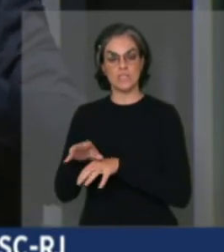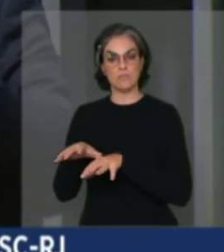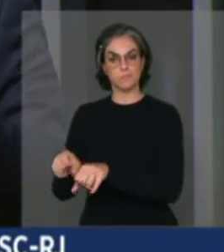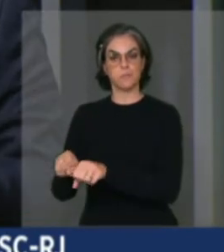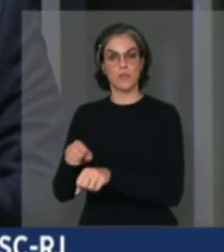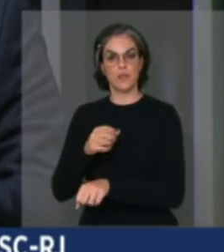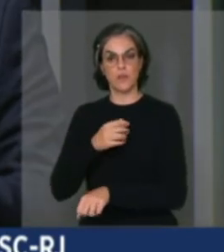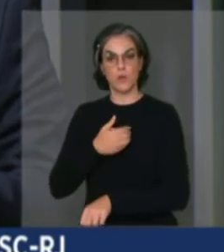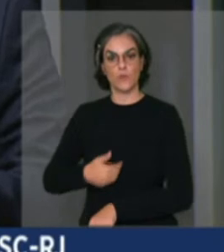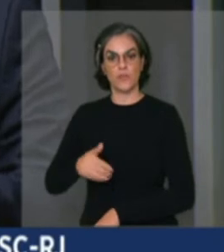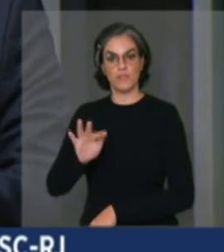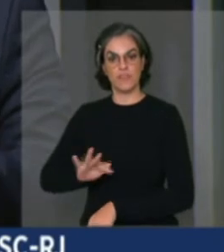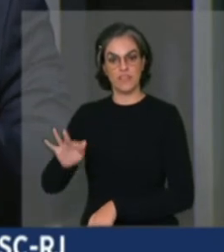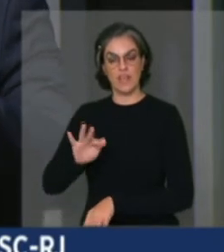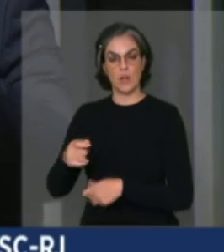QUE O GENERAL BRAGA NETTO, ELE